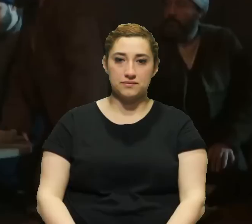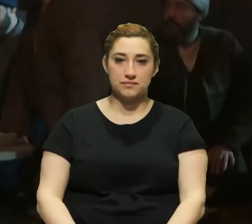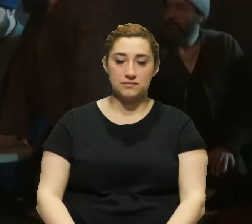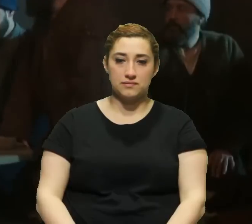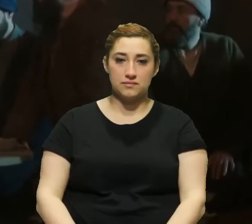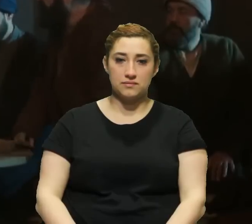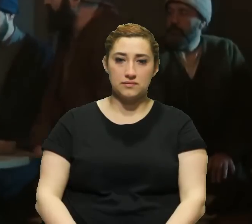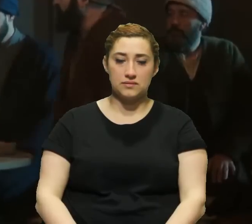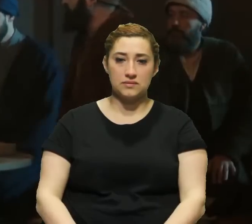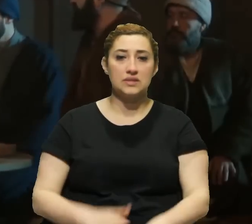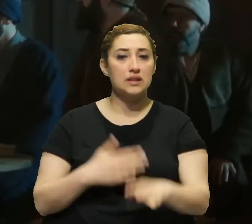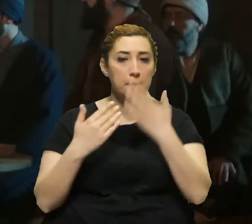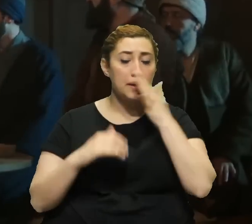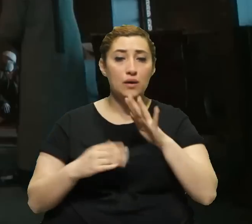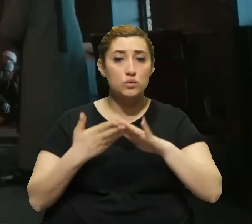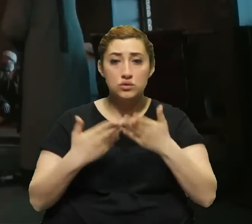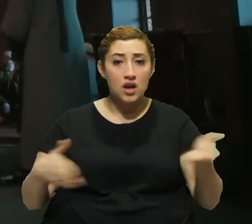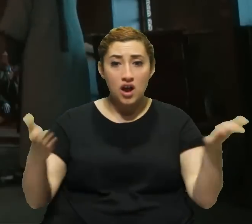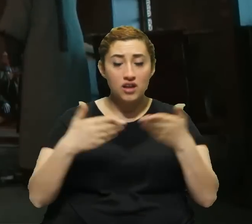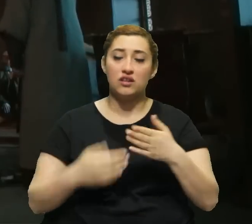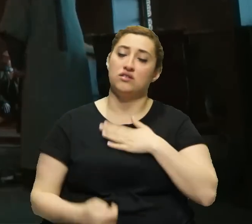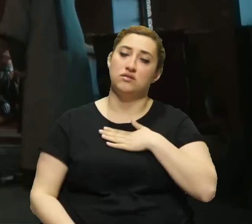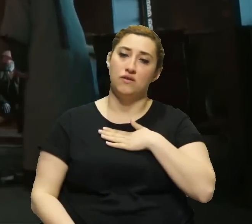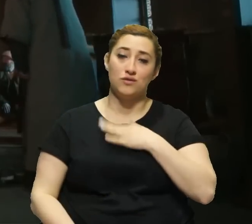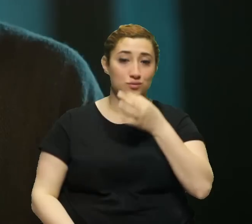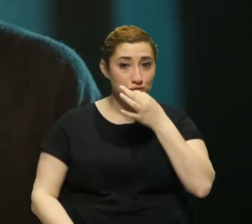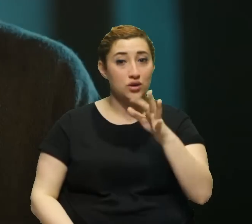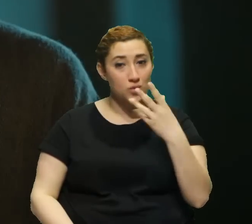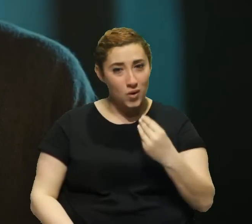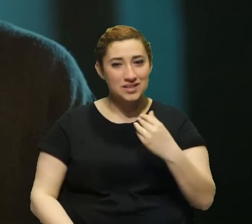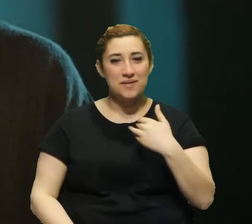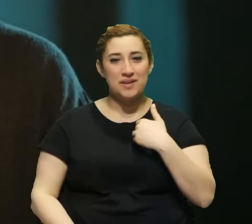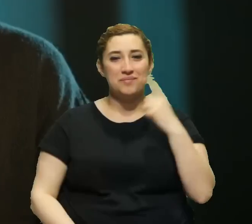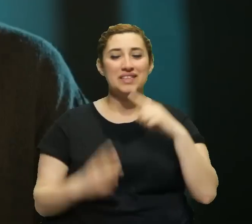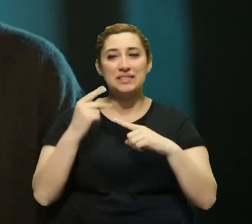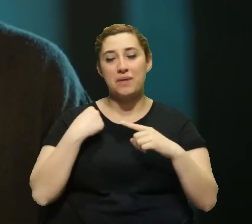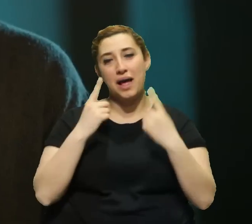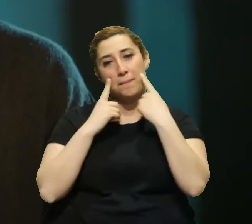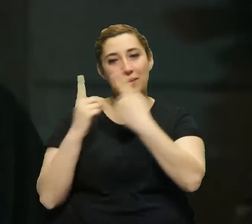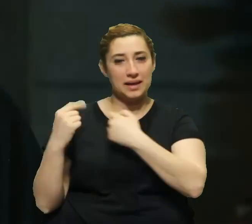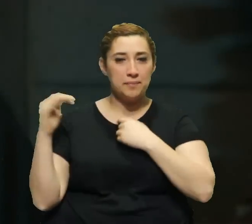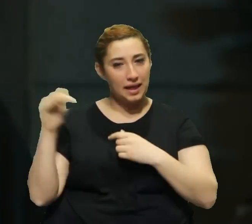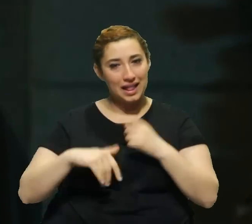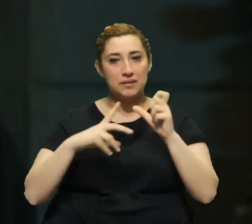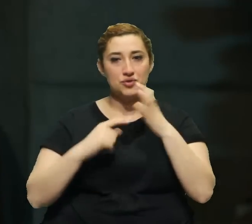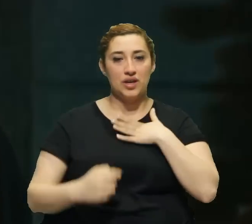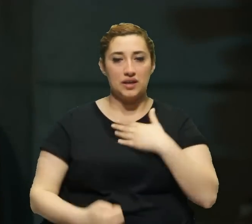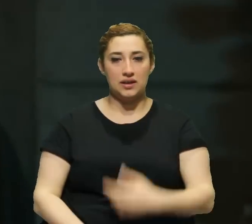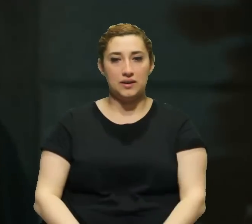(Şeyh) Ne demeye beklersiniz canlar? Müsaadenizle ben bir İsmail'e bakınıp geleyim Şeyh'im.